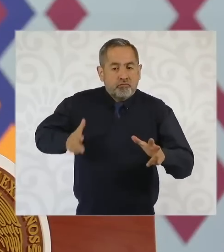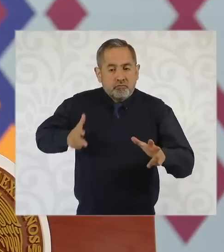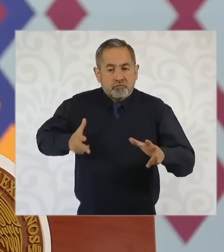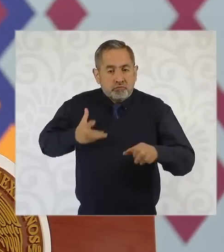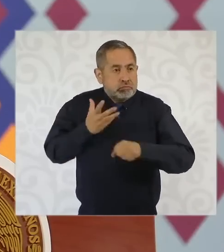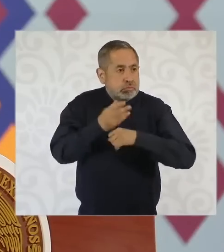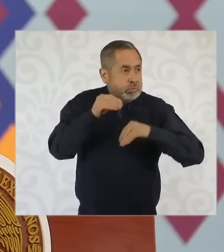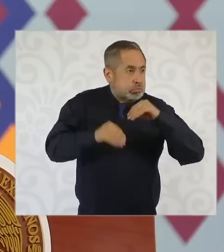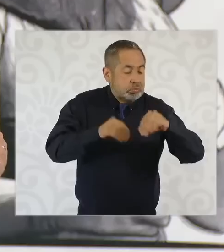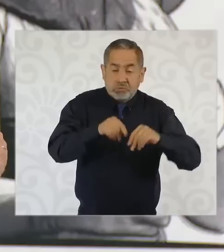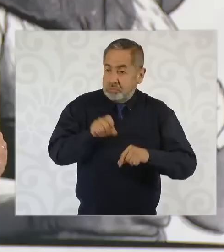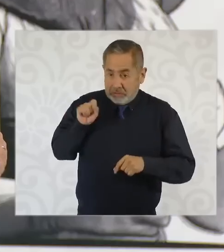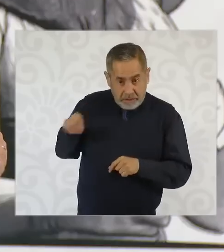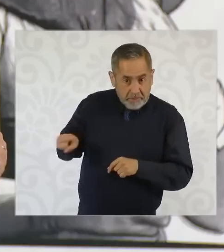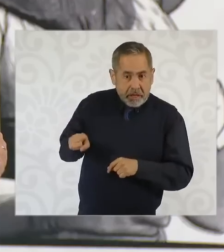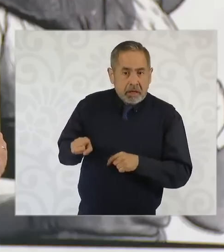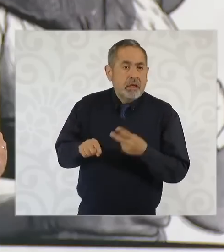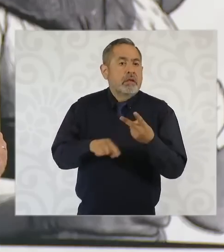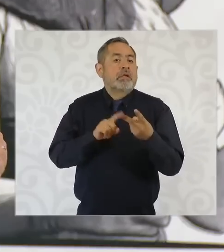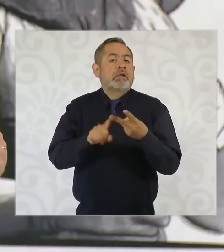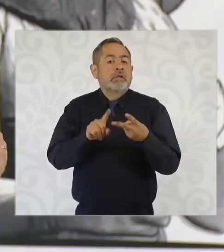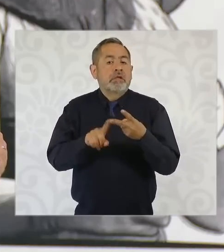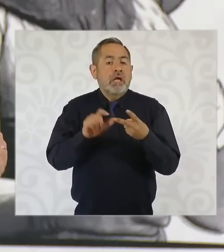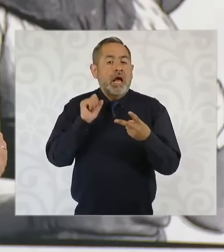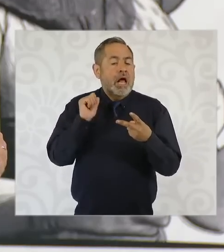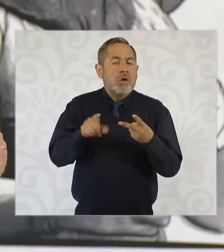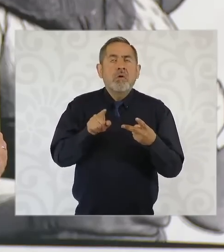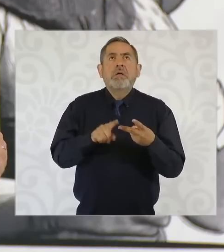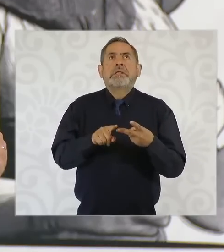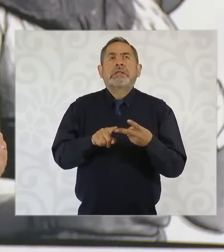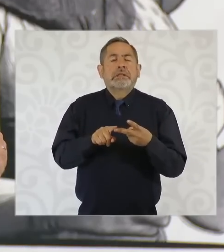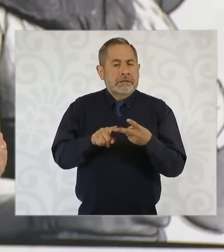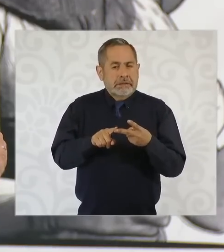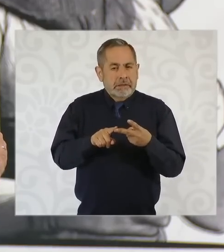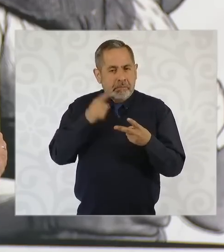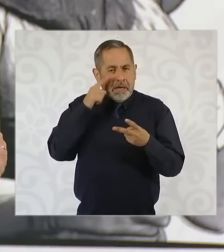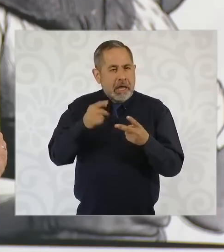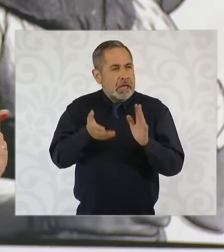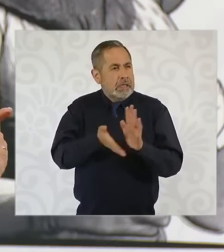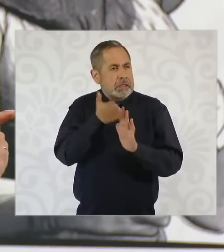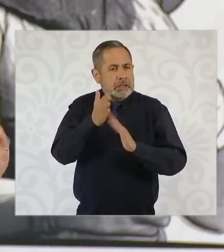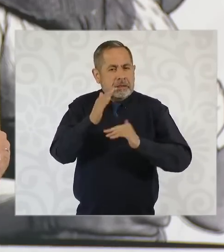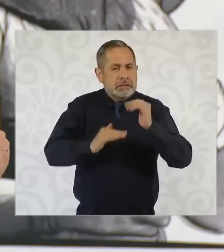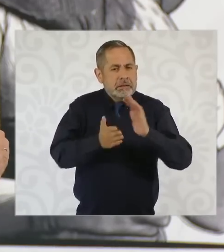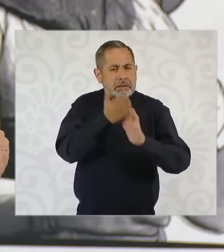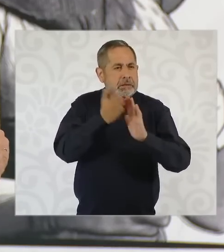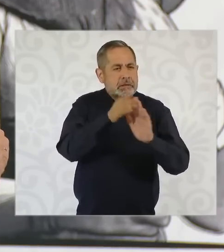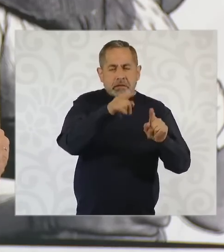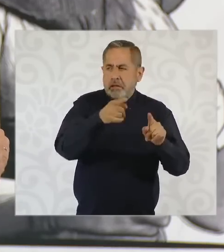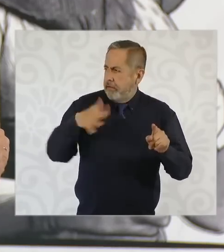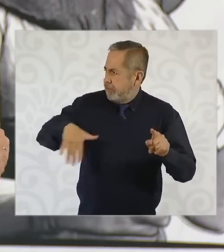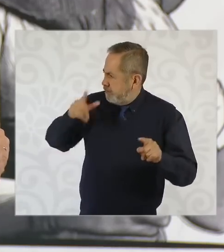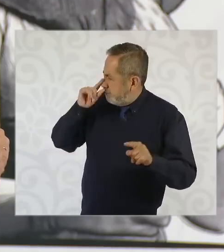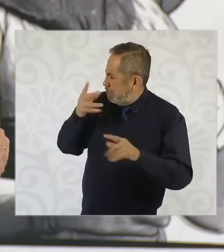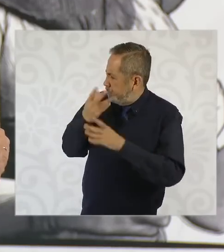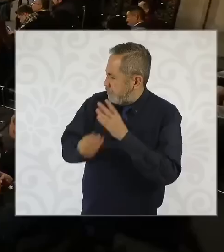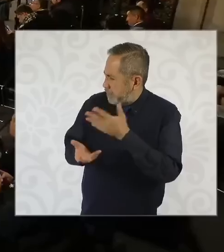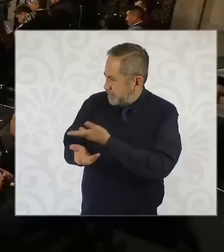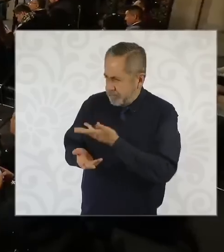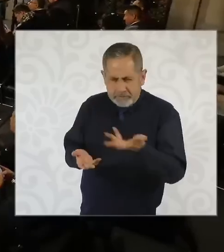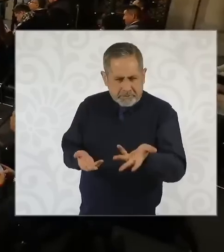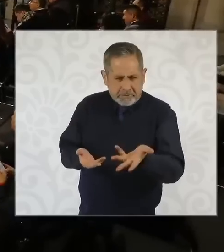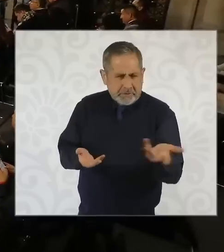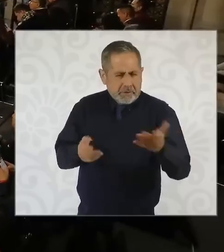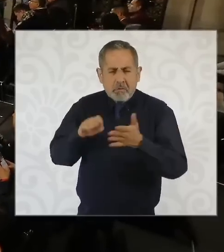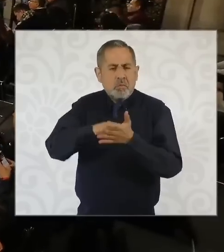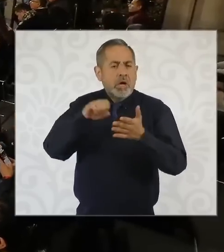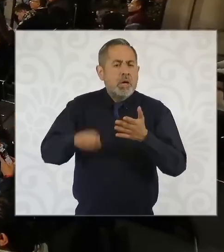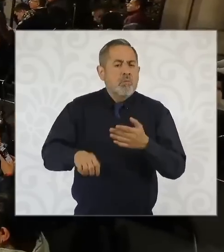también están coordinando algunas obras eh que no presentaste aquí como por ejemplo el insurgente el